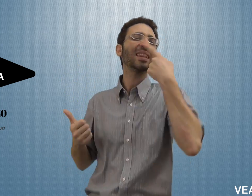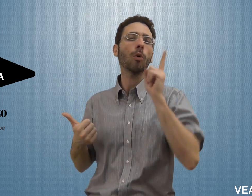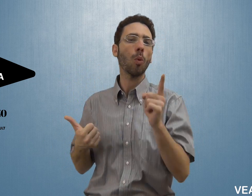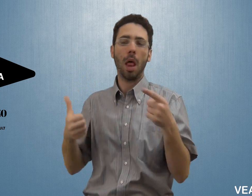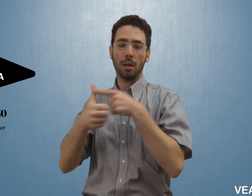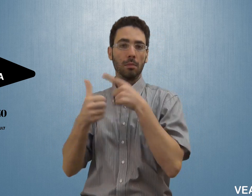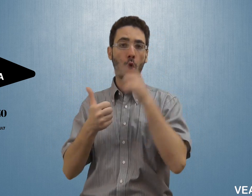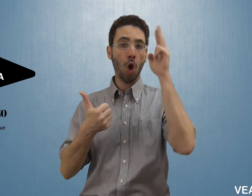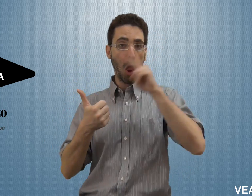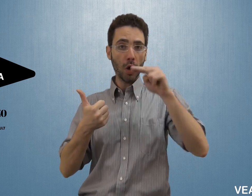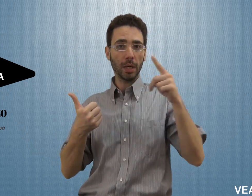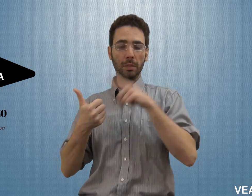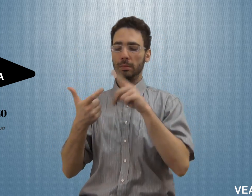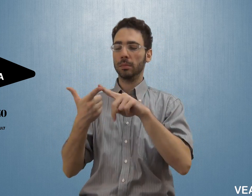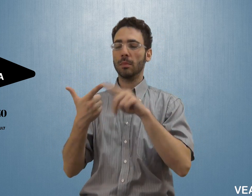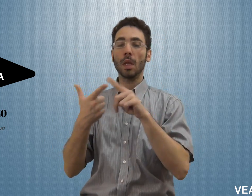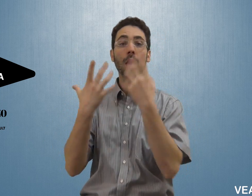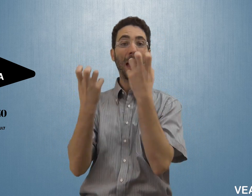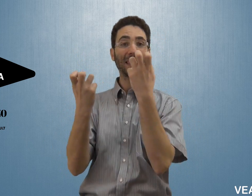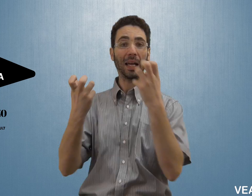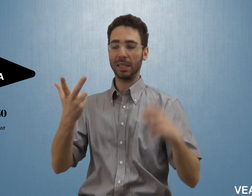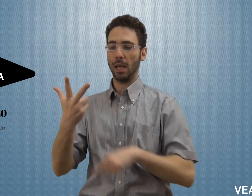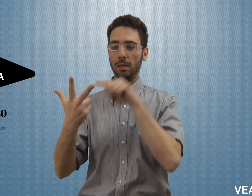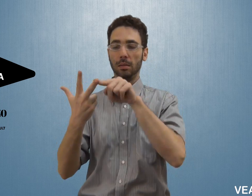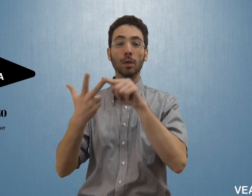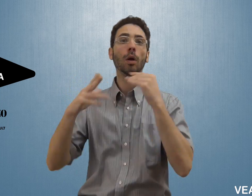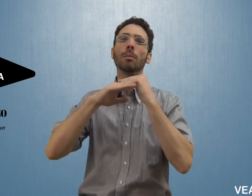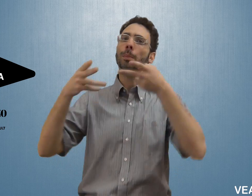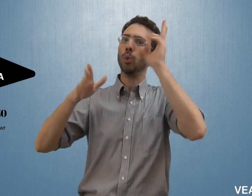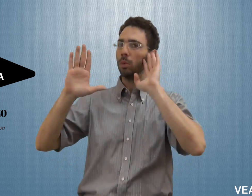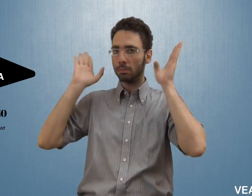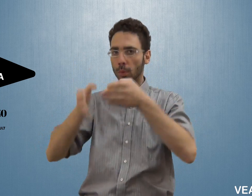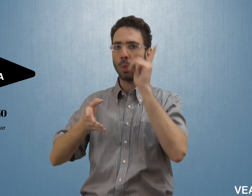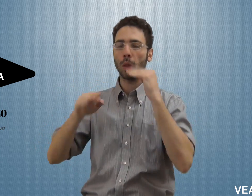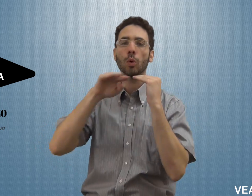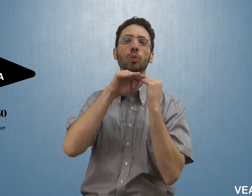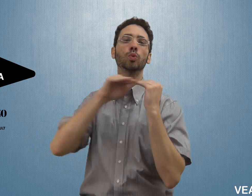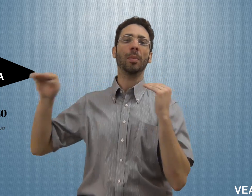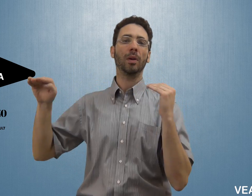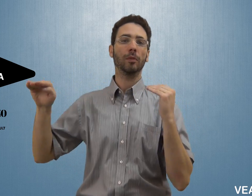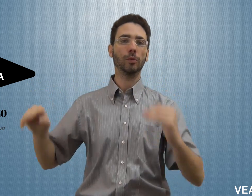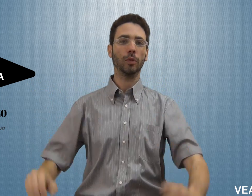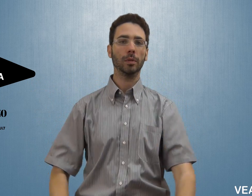come il colore, la materia, il gesto e soprattutto la superficie.